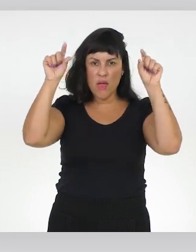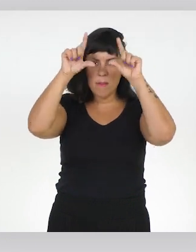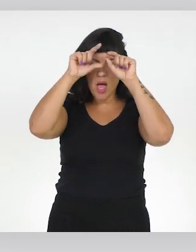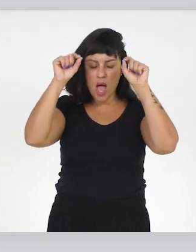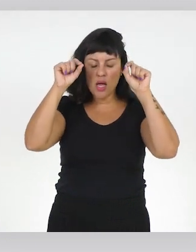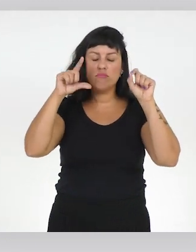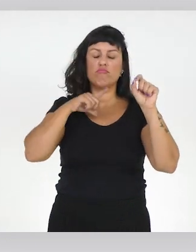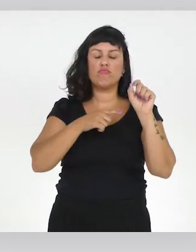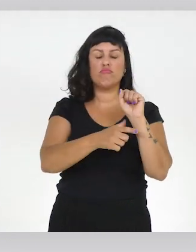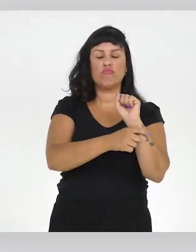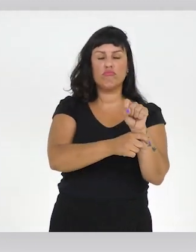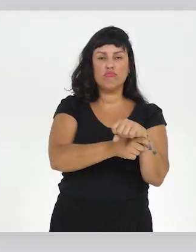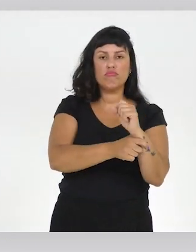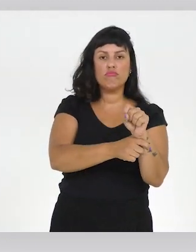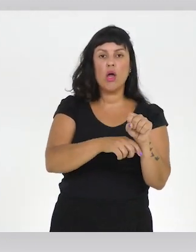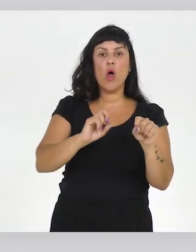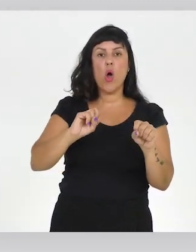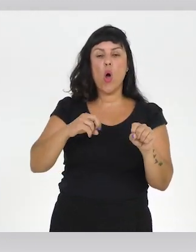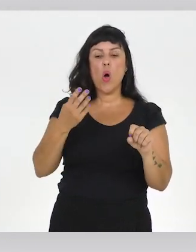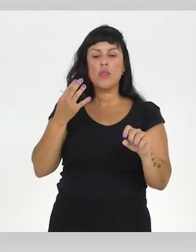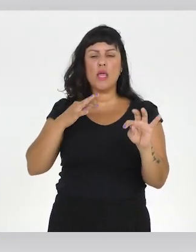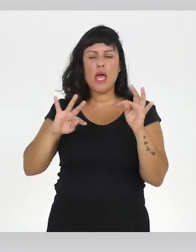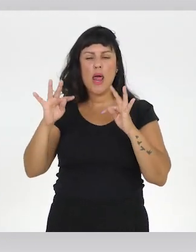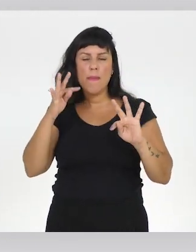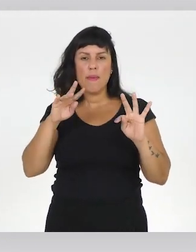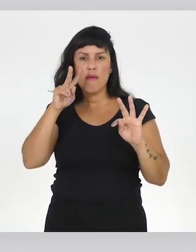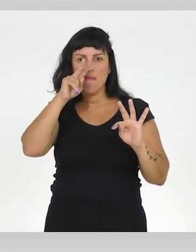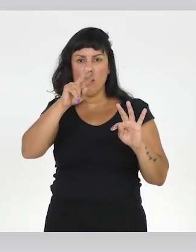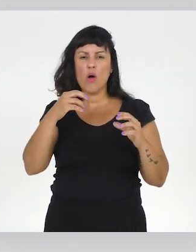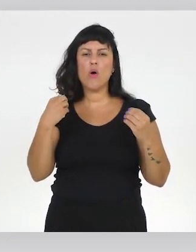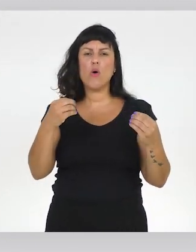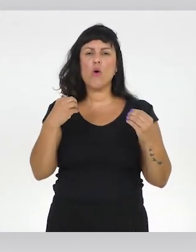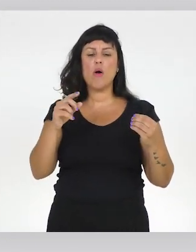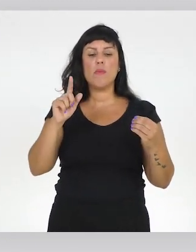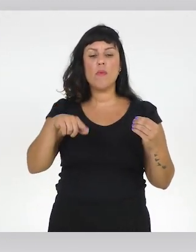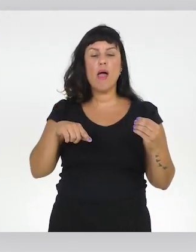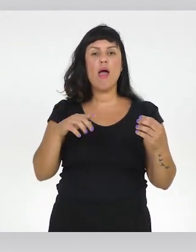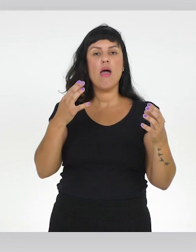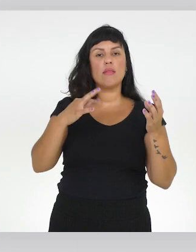Como é o tratamento fisioterapêutico? Quais são os recursos que são utilizados